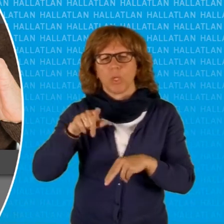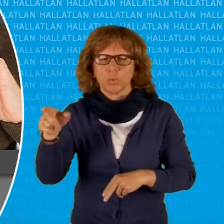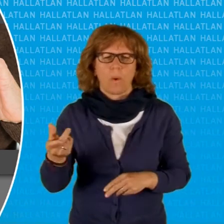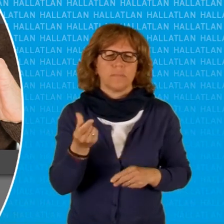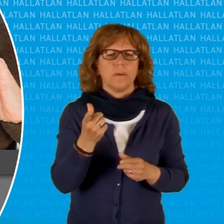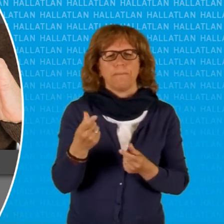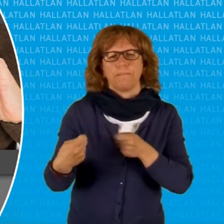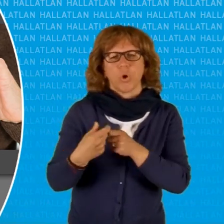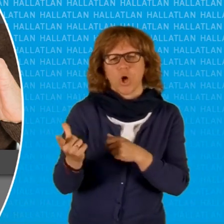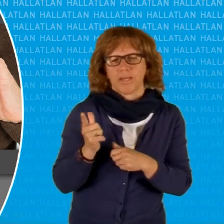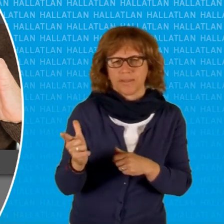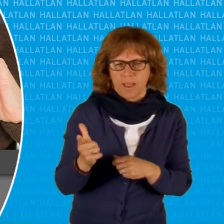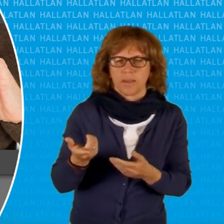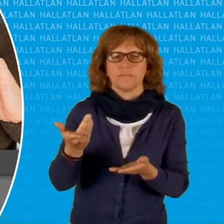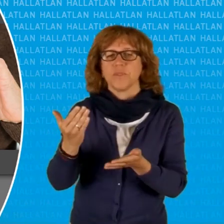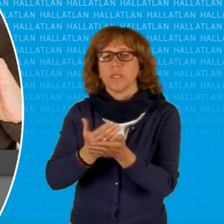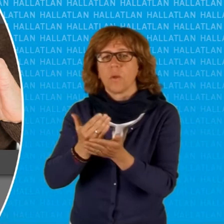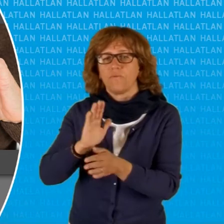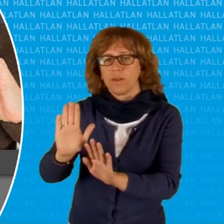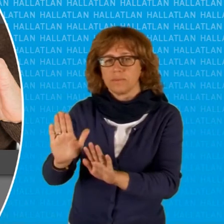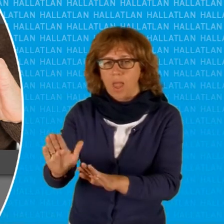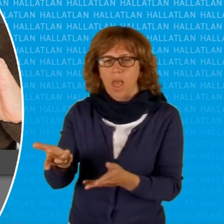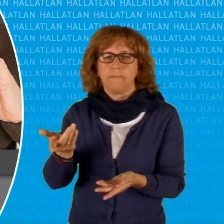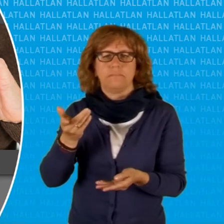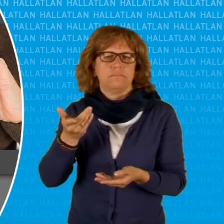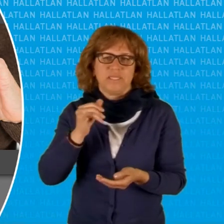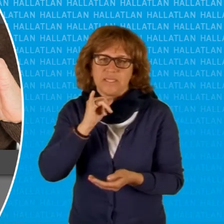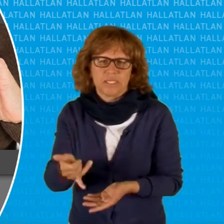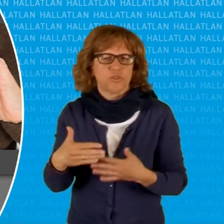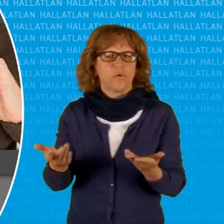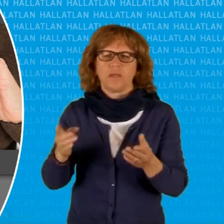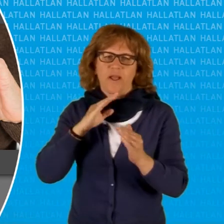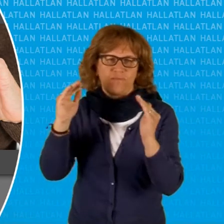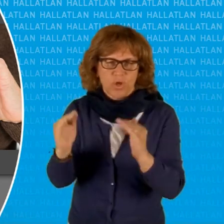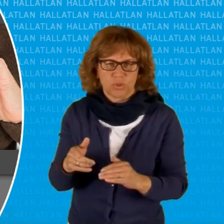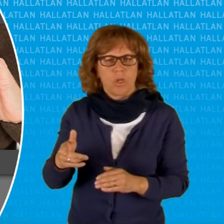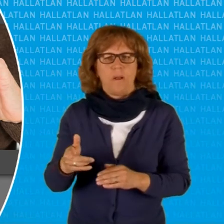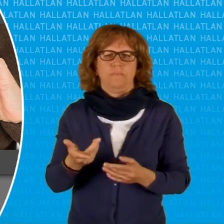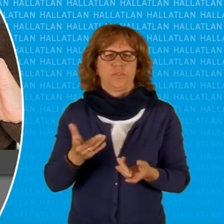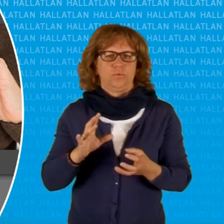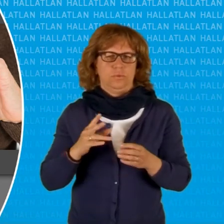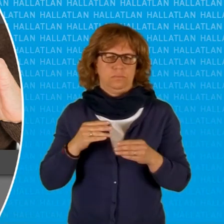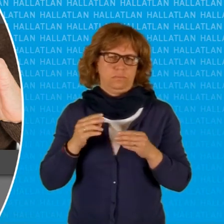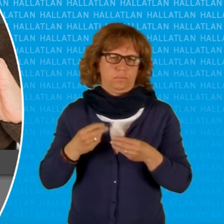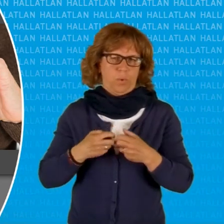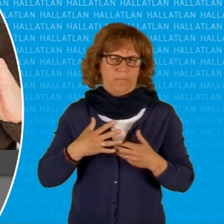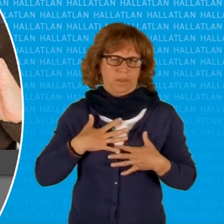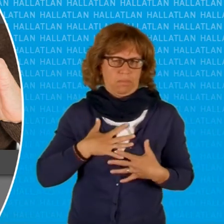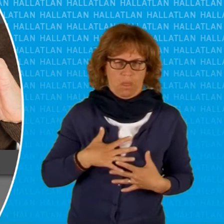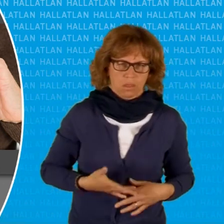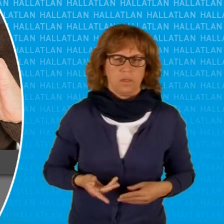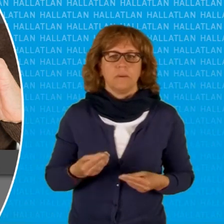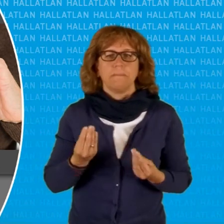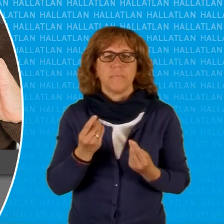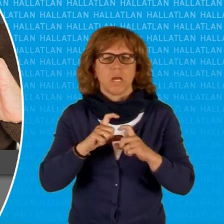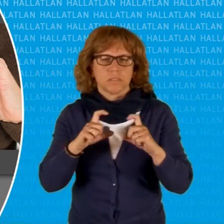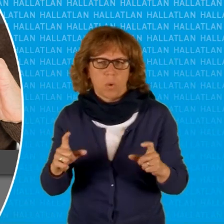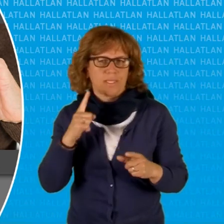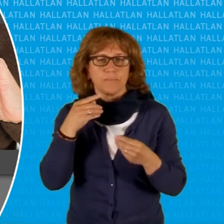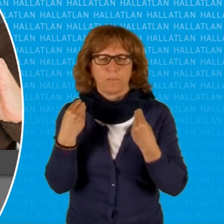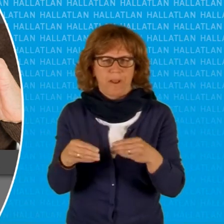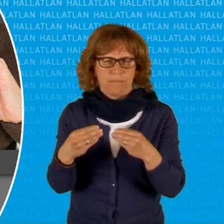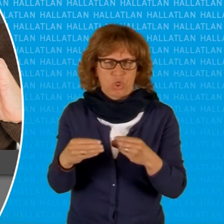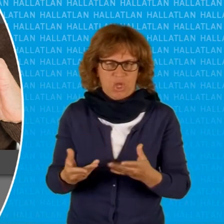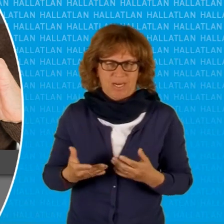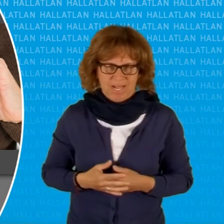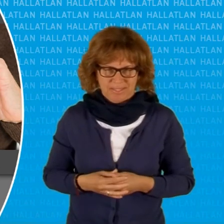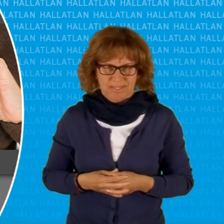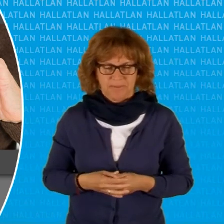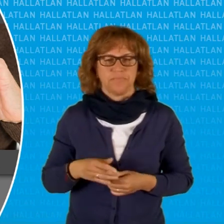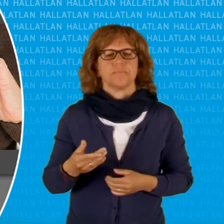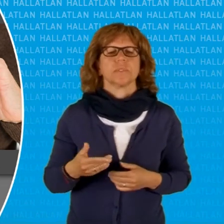többek közt a partner jövedelmének kiesése, nem adnak magyarázatot a megnövekedett kockázatra.